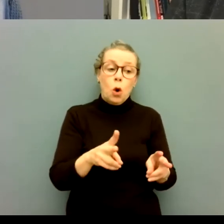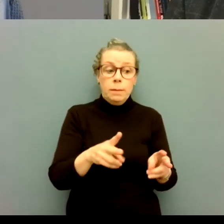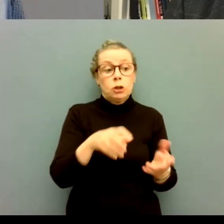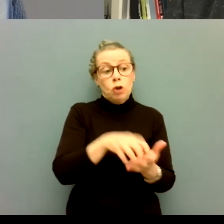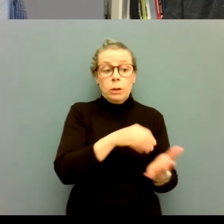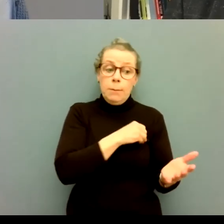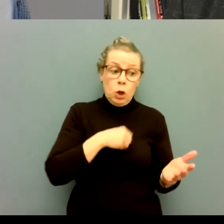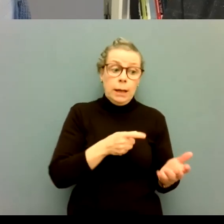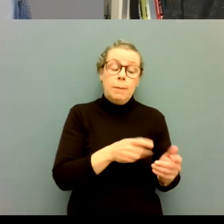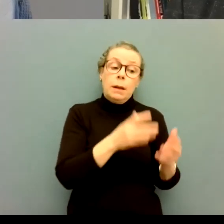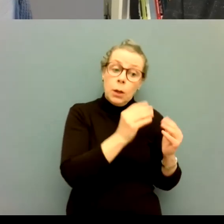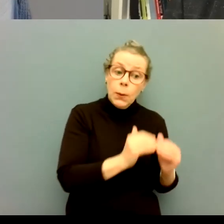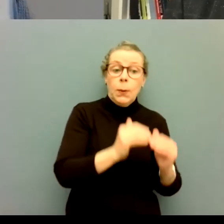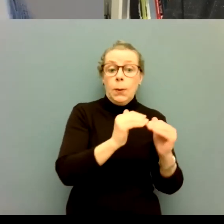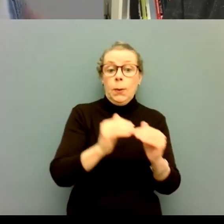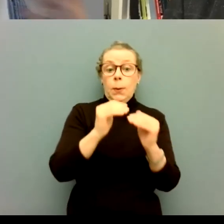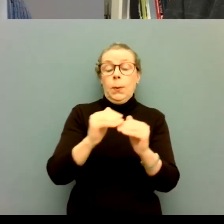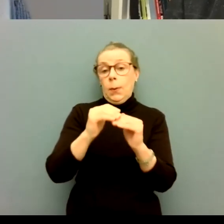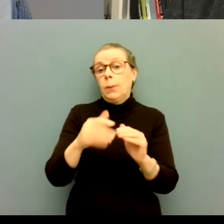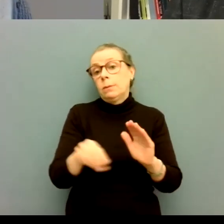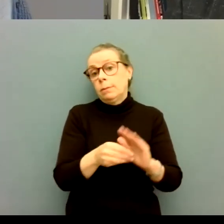till de statliga myndigheterna, t ex.